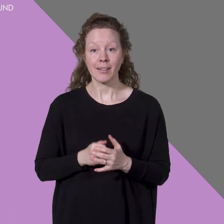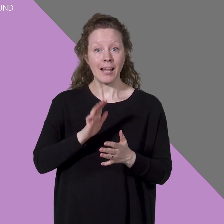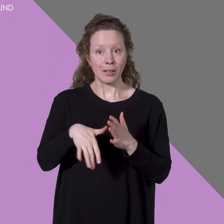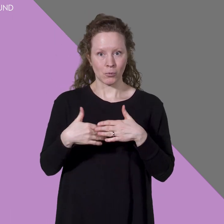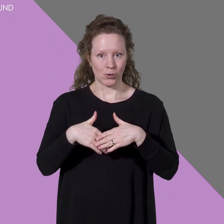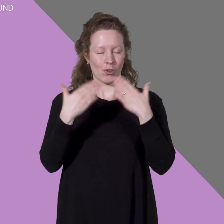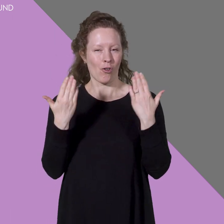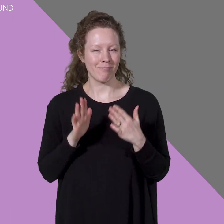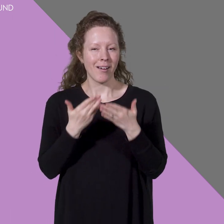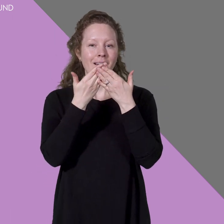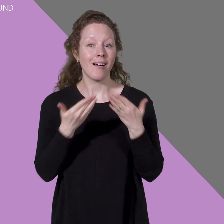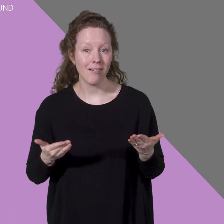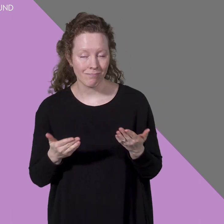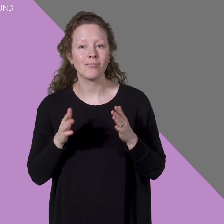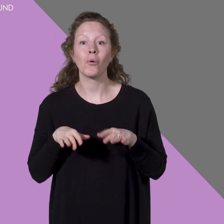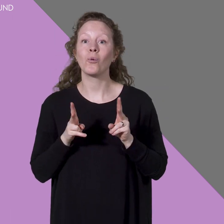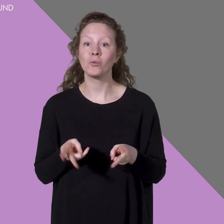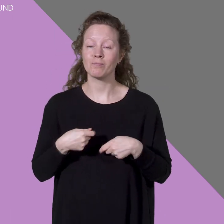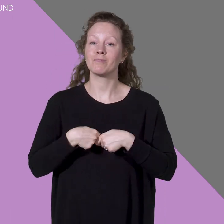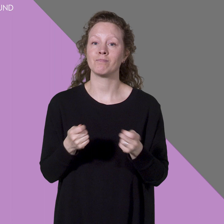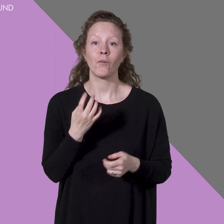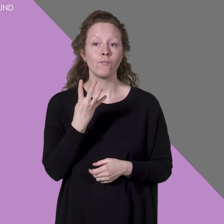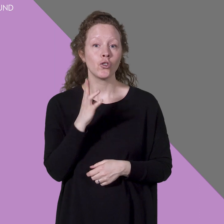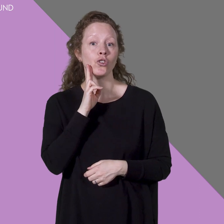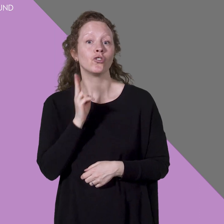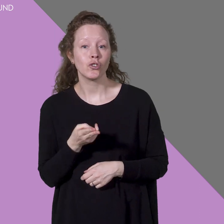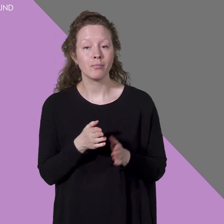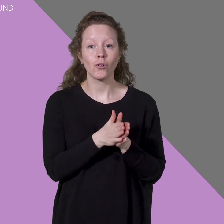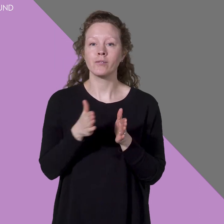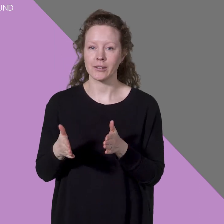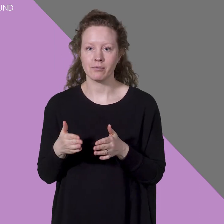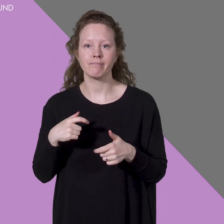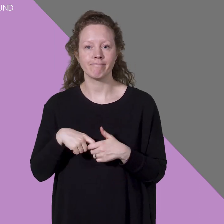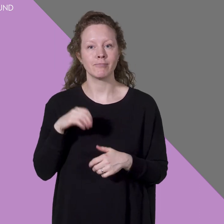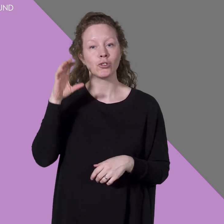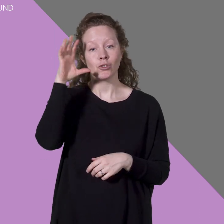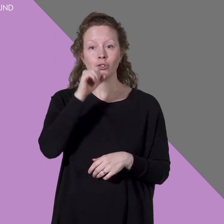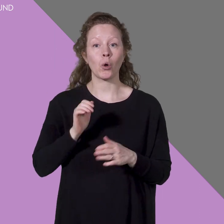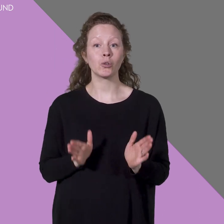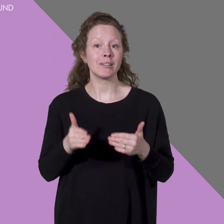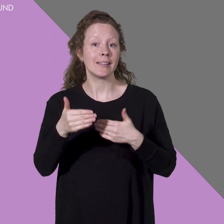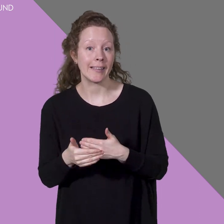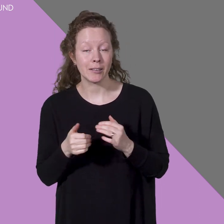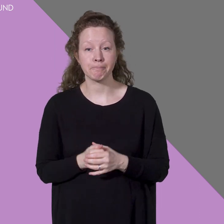Teckenspråksdagen till ära publicerades också fyra nya avsnitt av Sagoskrinet!